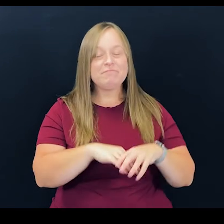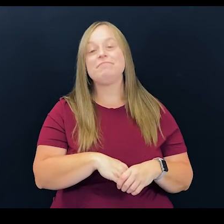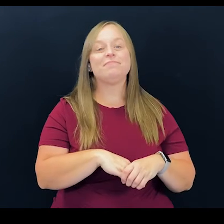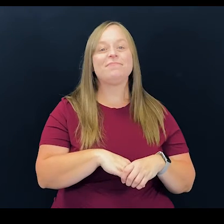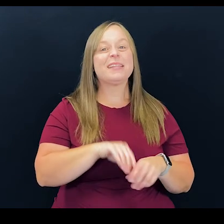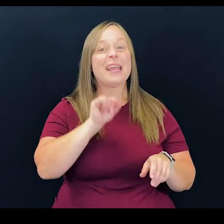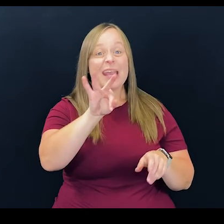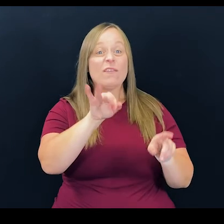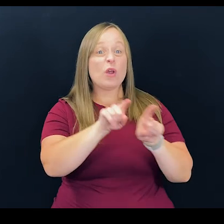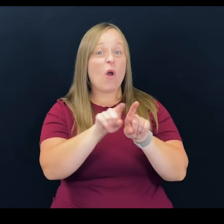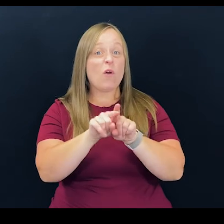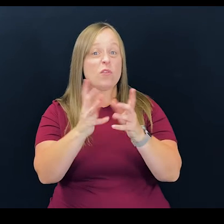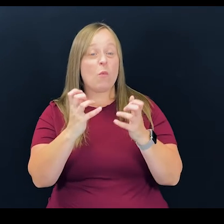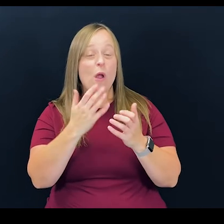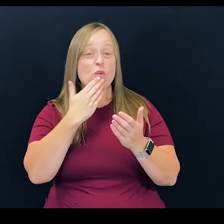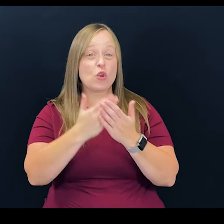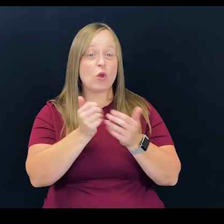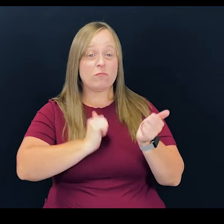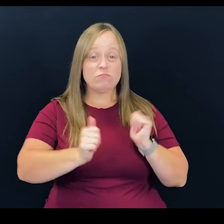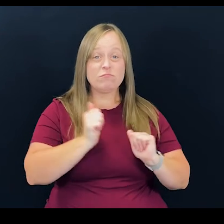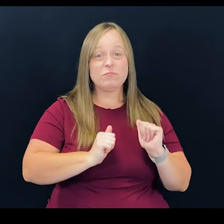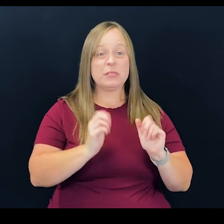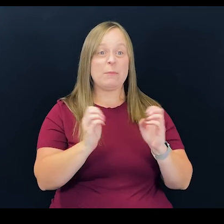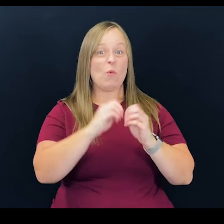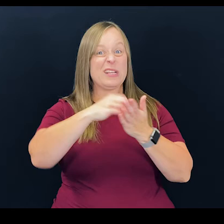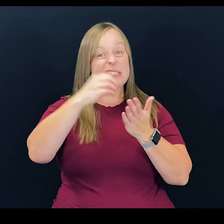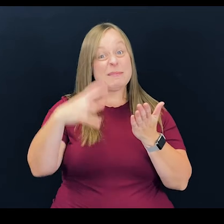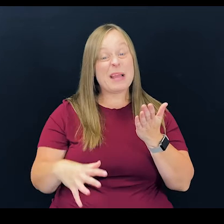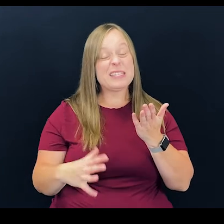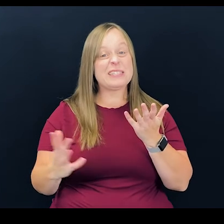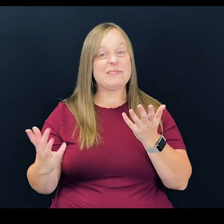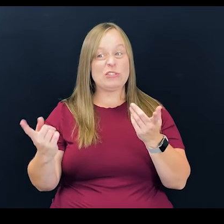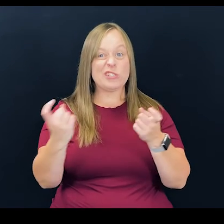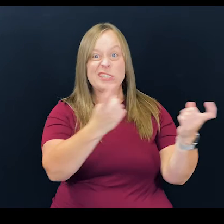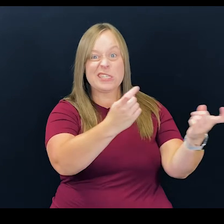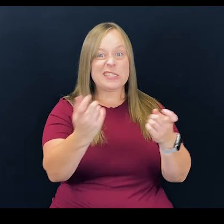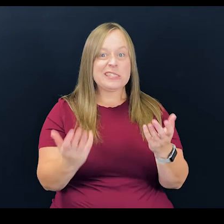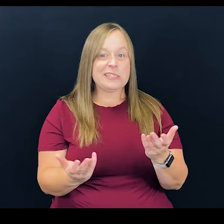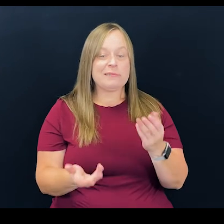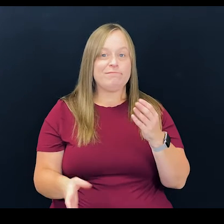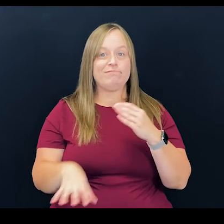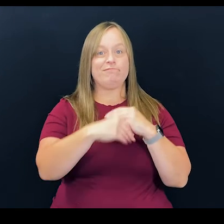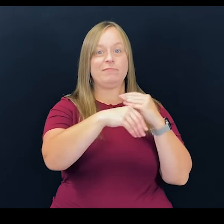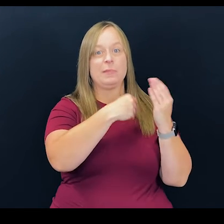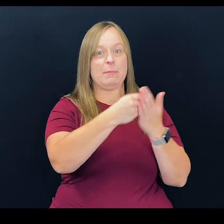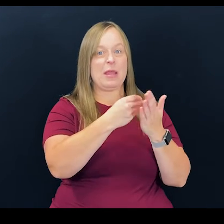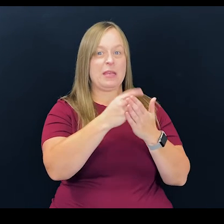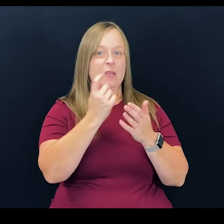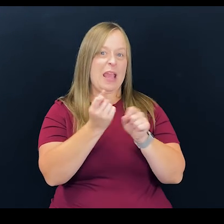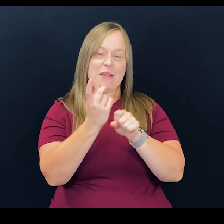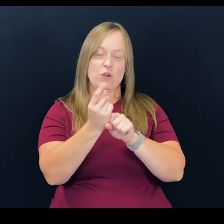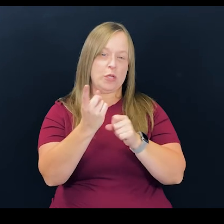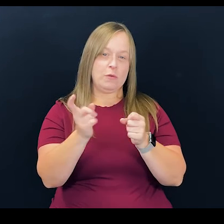y también que si queremos artistas grandes cuesta un poquito así que tenemos que recaudar todos esos fondos siempre.